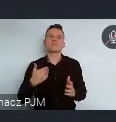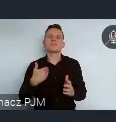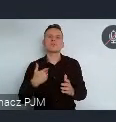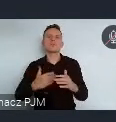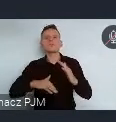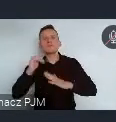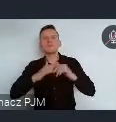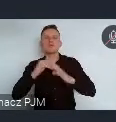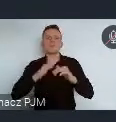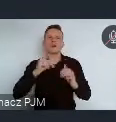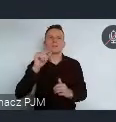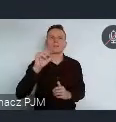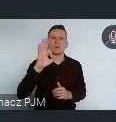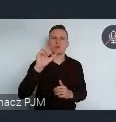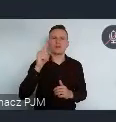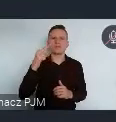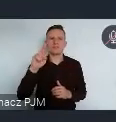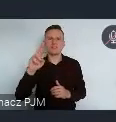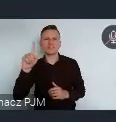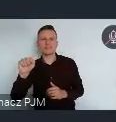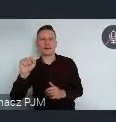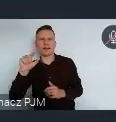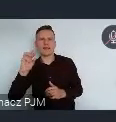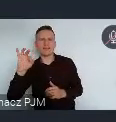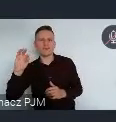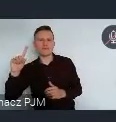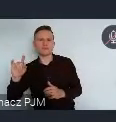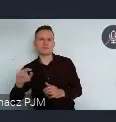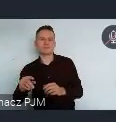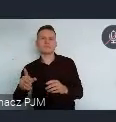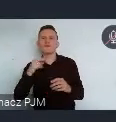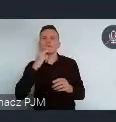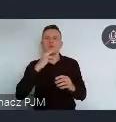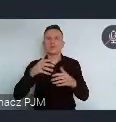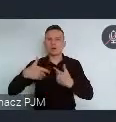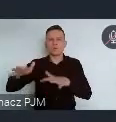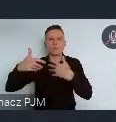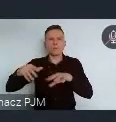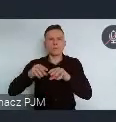który odprowadzał nadmiar wód z obszaru miejskiego, ale też budowie zbiorników retencyjnych,